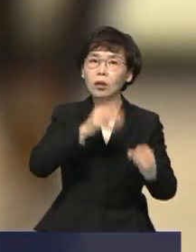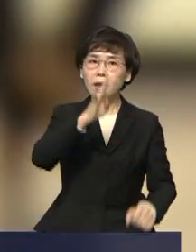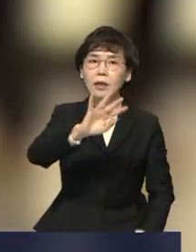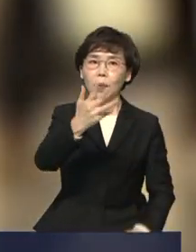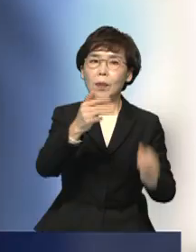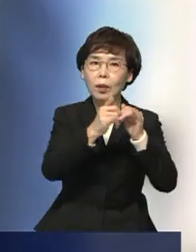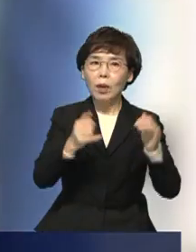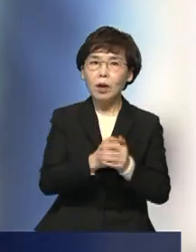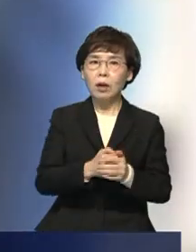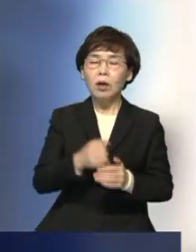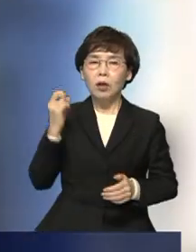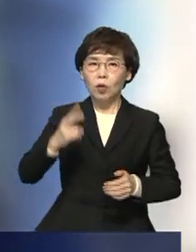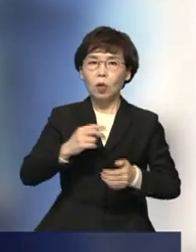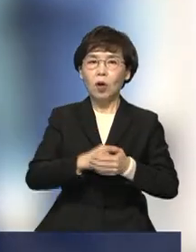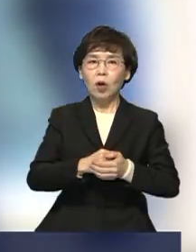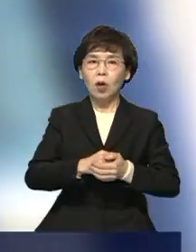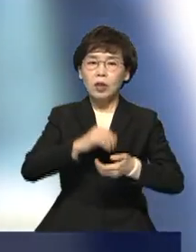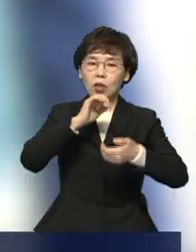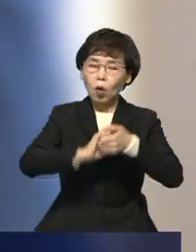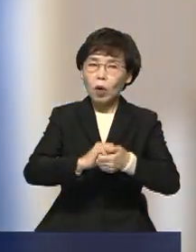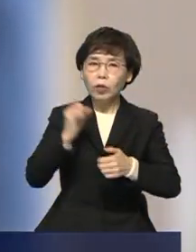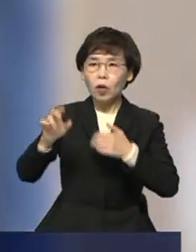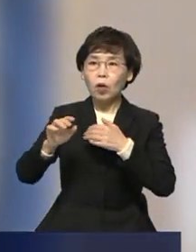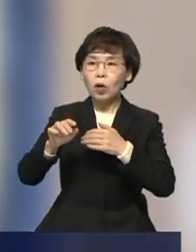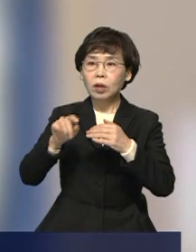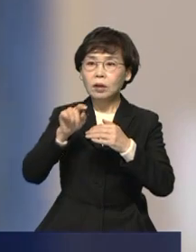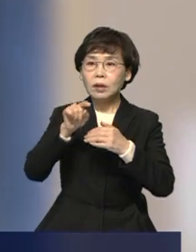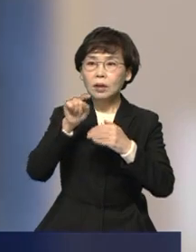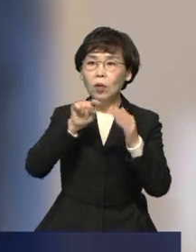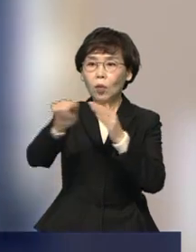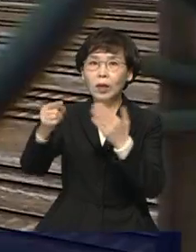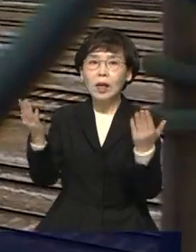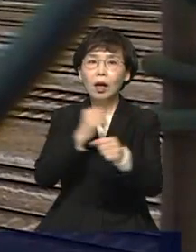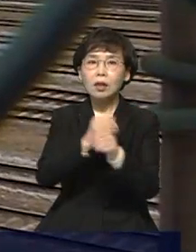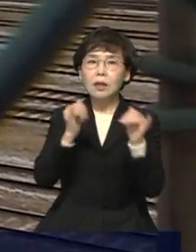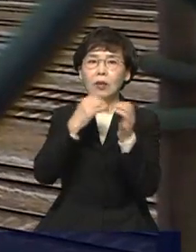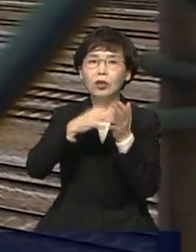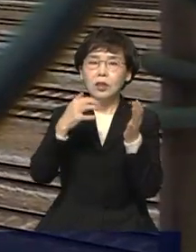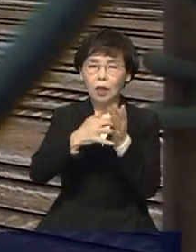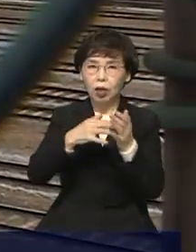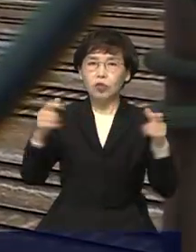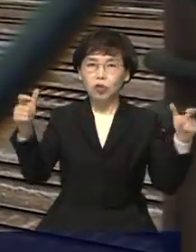정현원차 축소로 5,100여 명을 줄이기로 했습니다. 대신 철도공사의 중대재해 예방 인력 등